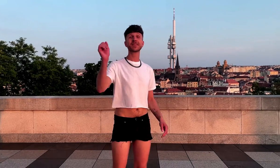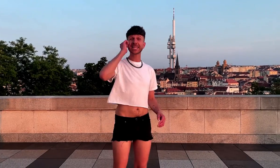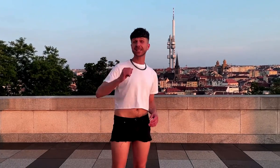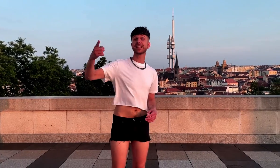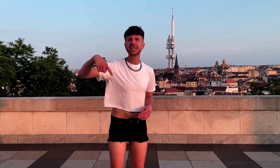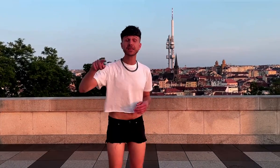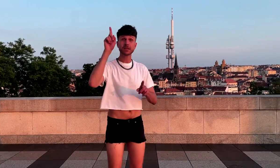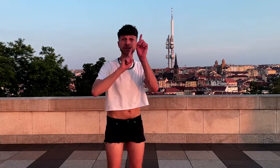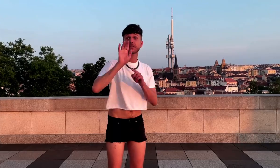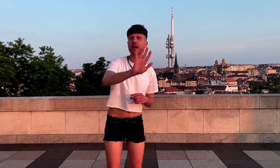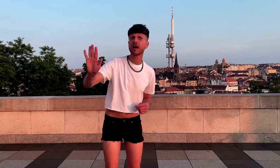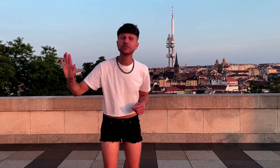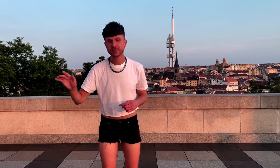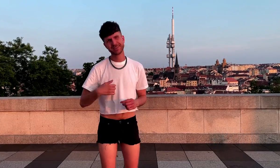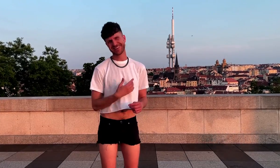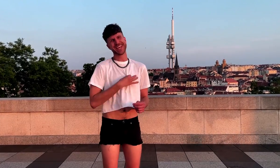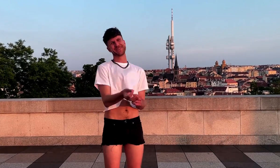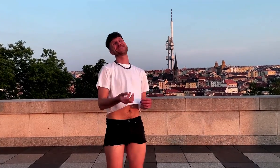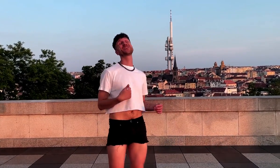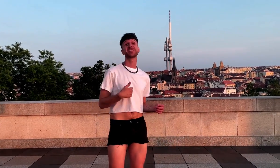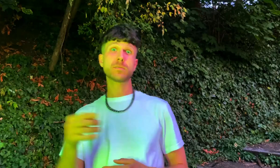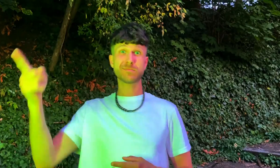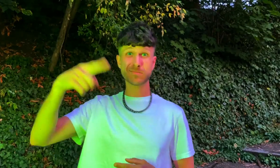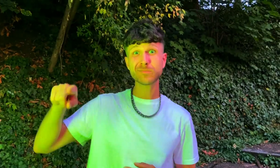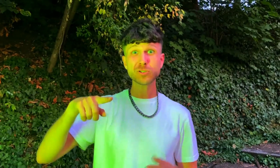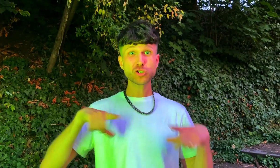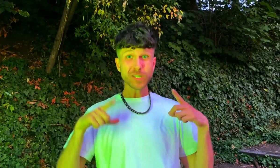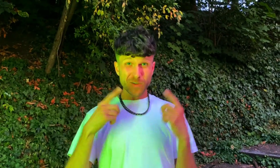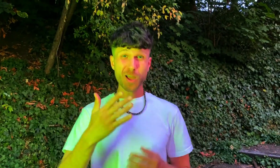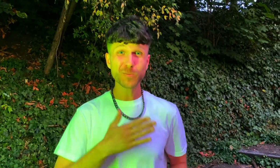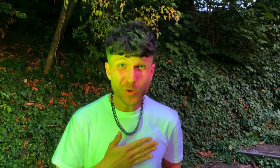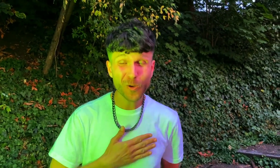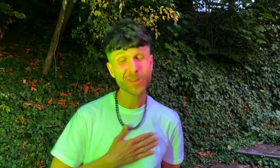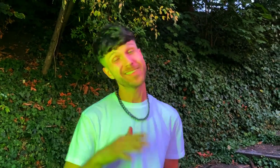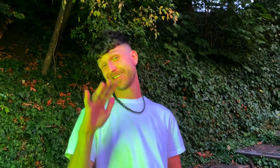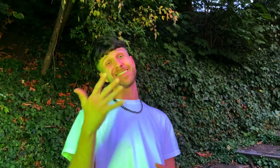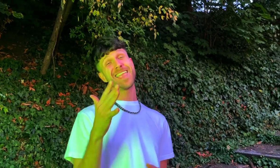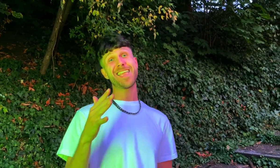Názory ostatních lidí? Jsou mi tak jedno. Ty žiješ ten shit co mám já? Fakt ne.